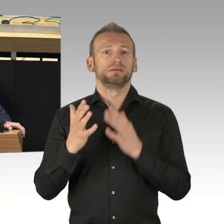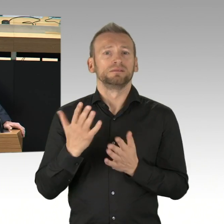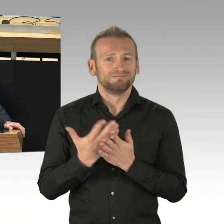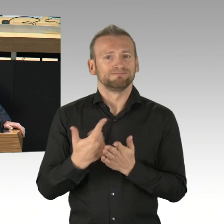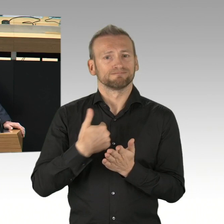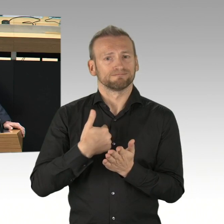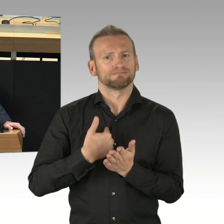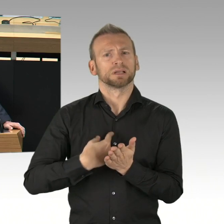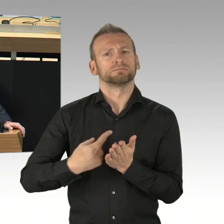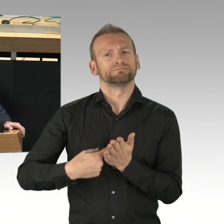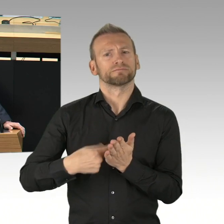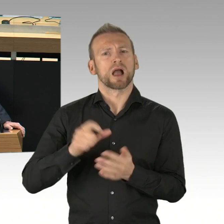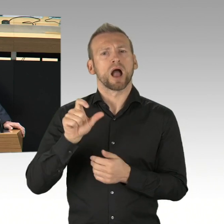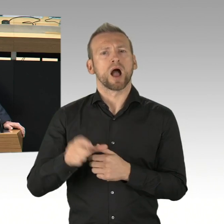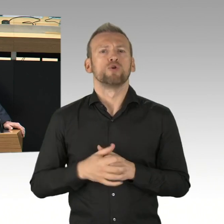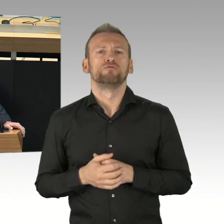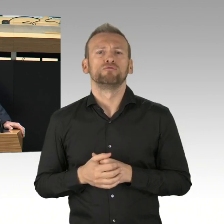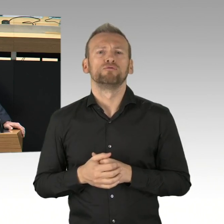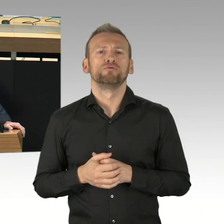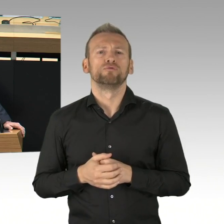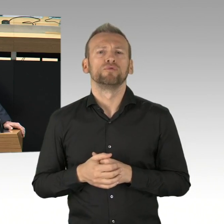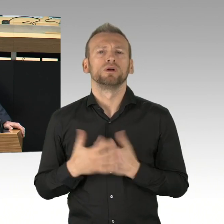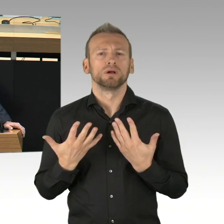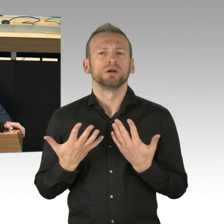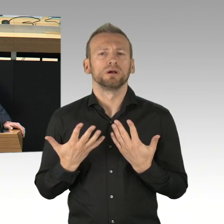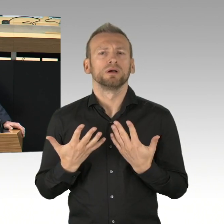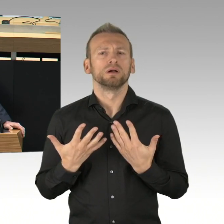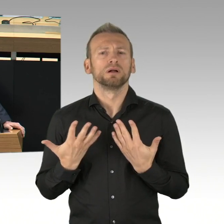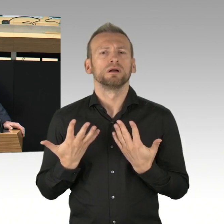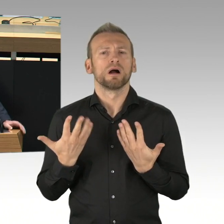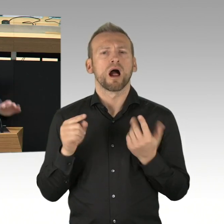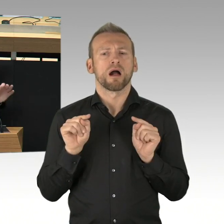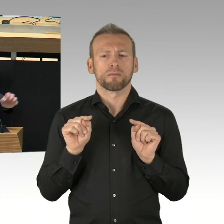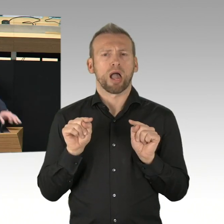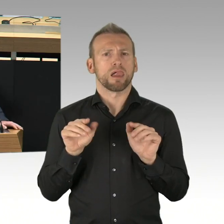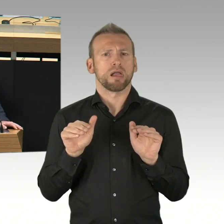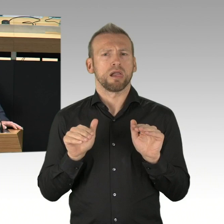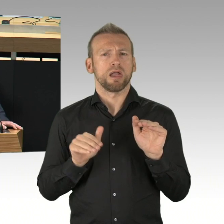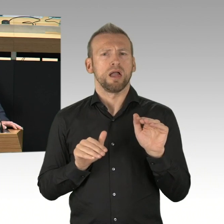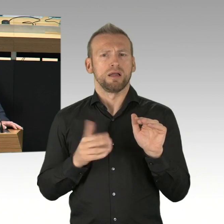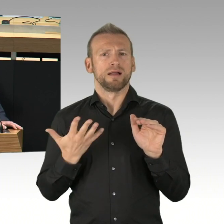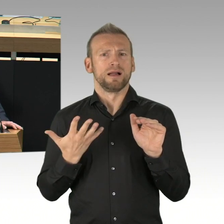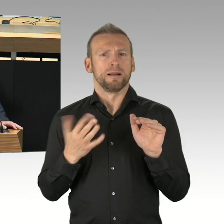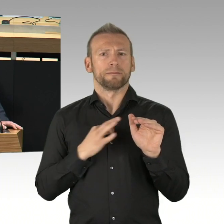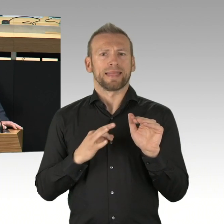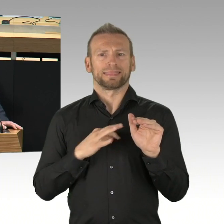Wem eigentlich, glauben Sie, werden die wenigen Wohnungen vermietet, wenn 50 oder mehr Wohnungsinteressenten